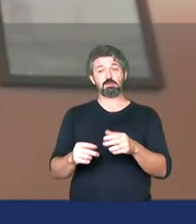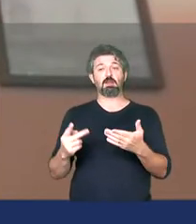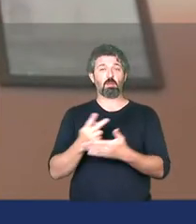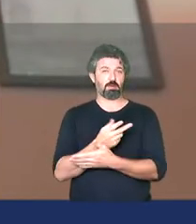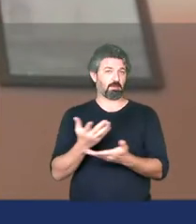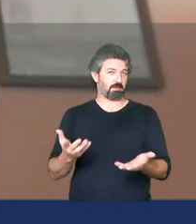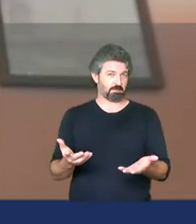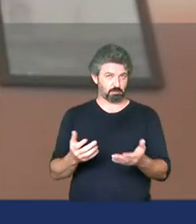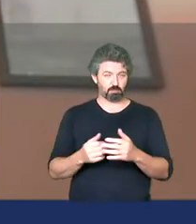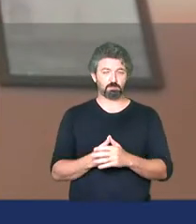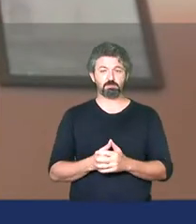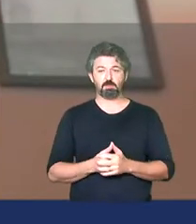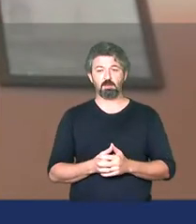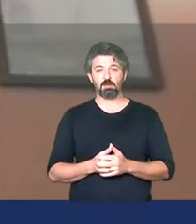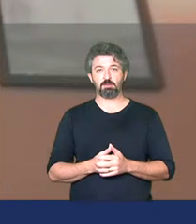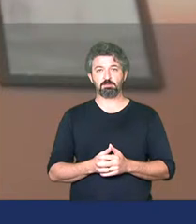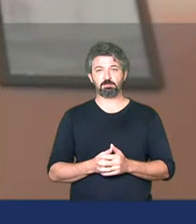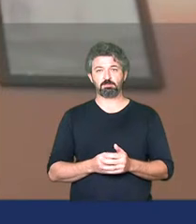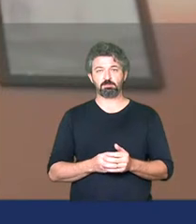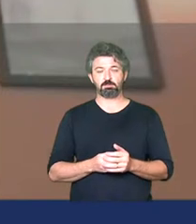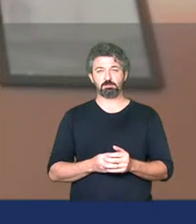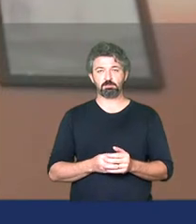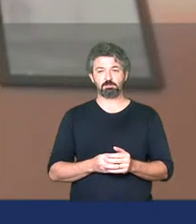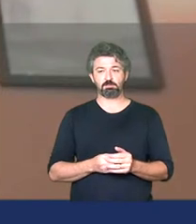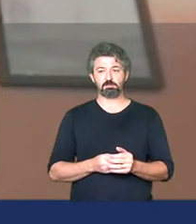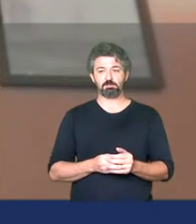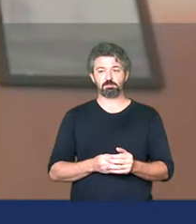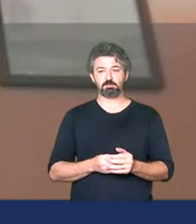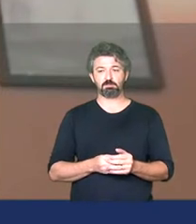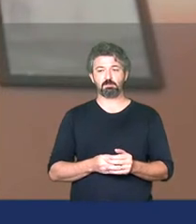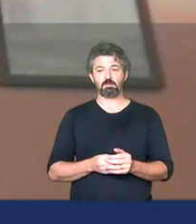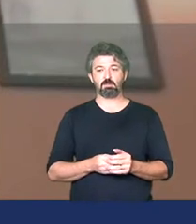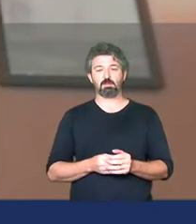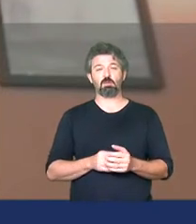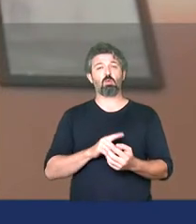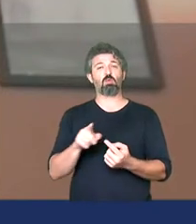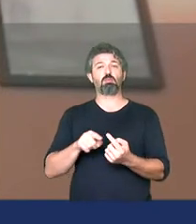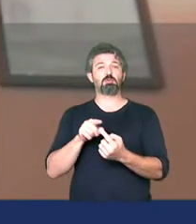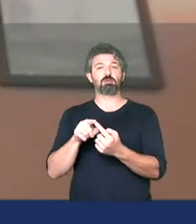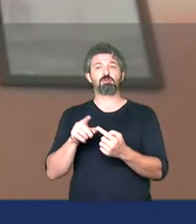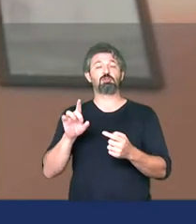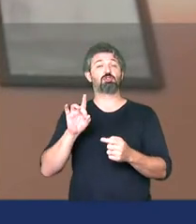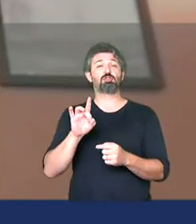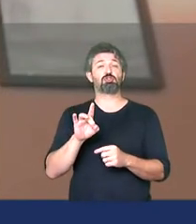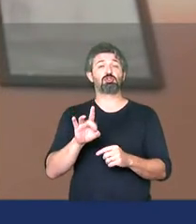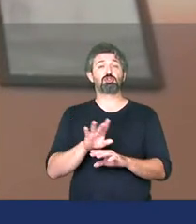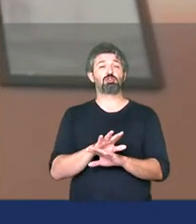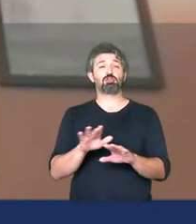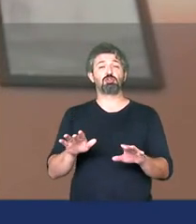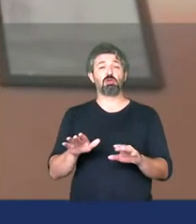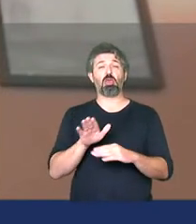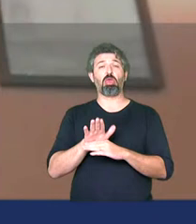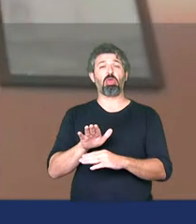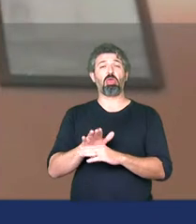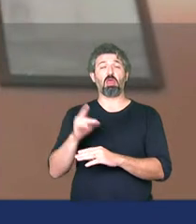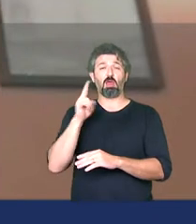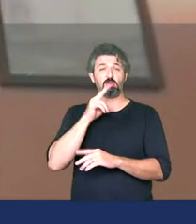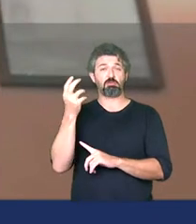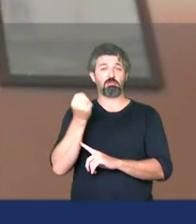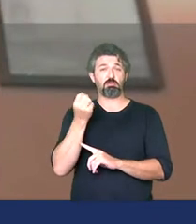TODOS OS BRASILEIROS, FOI A ORIGEM DO PROJETO DE LEI DA LEI ALDIR BLANC QUE TINHA COMO FINALIDADE SOMENTE AUXÍLIO